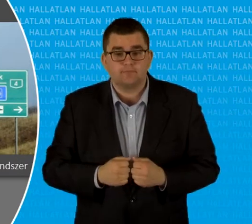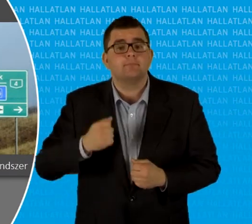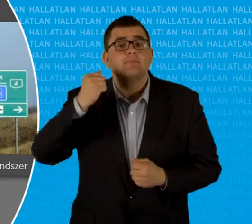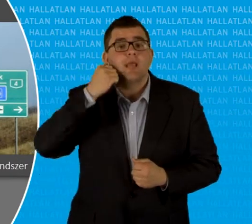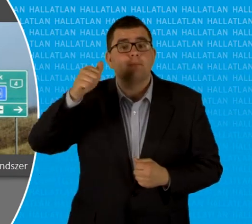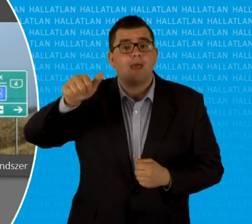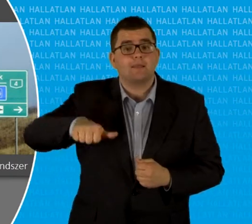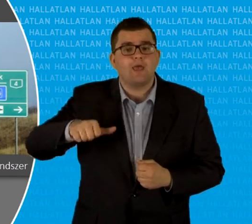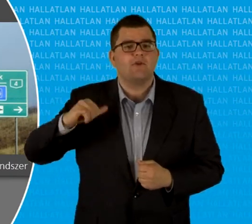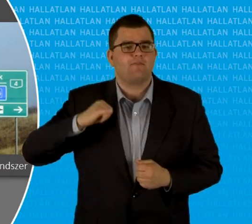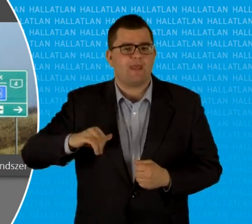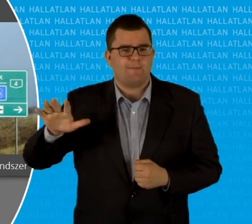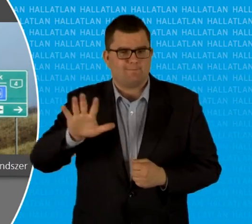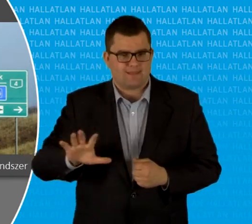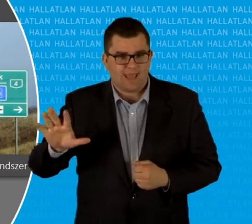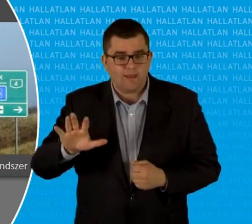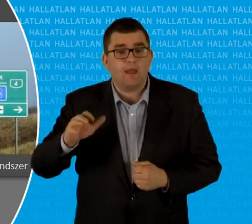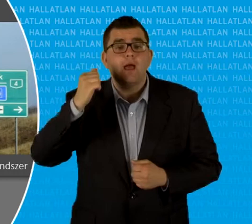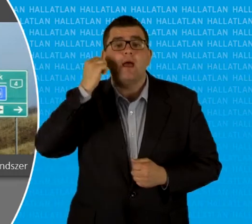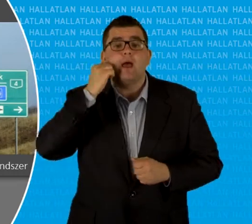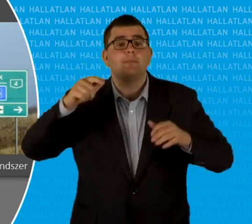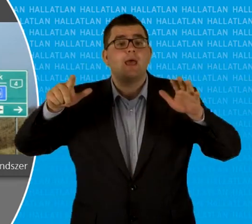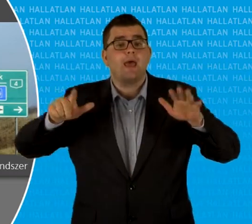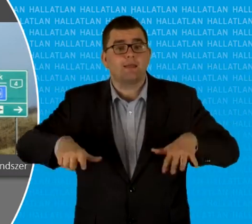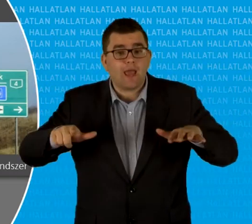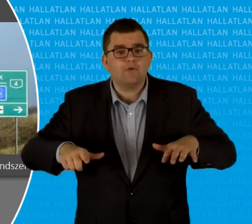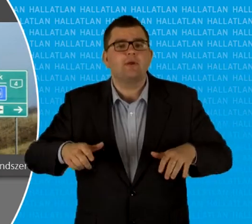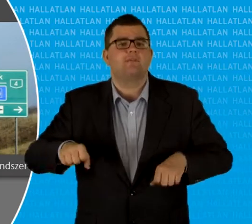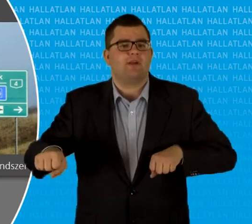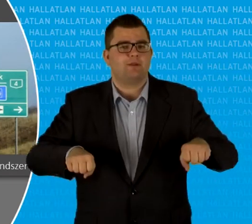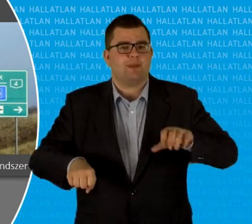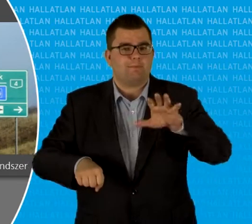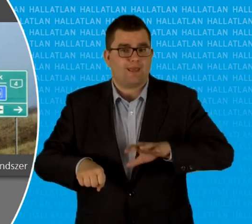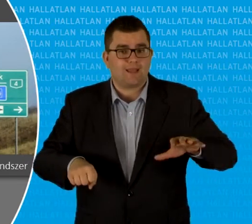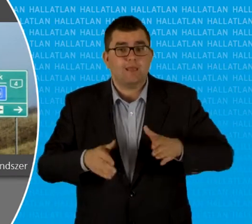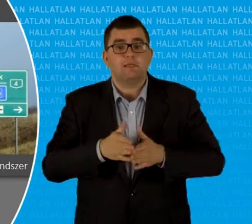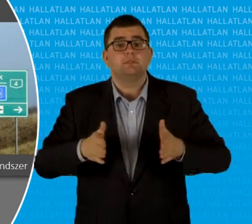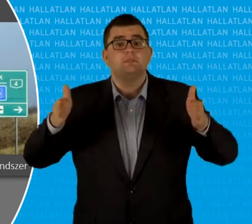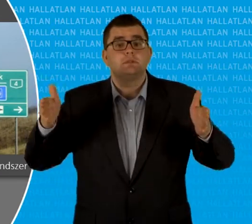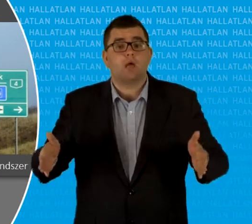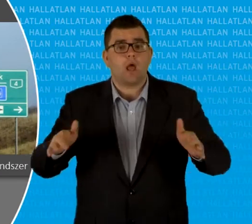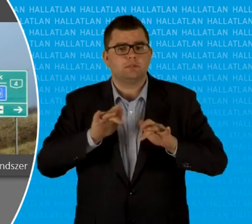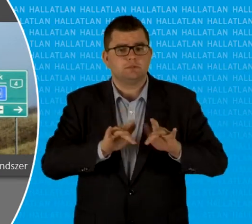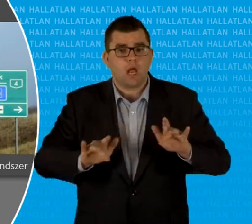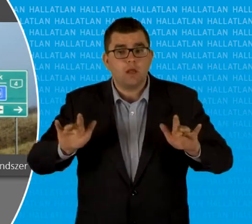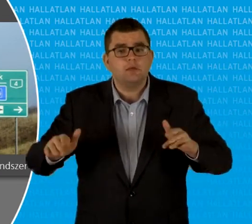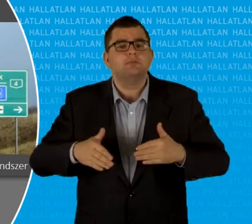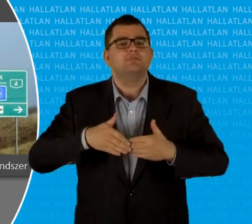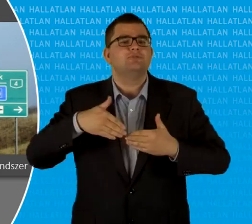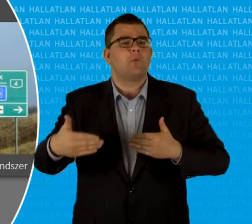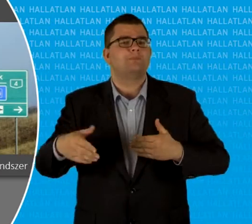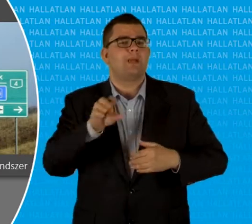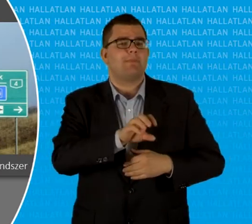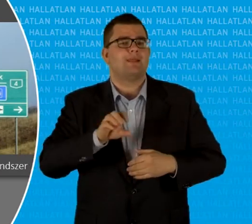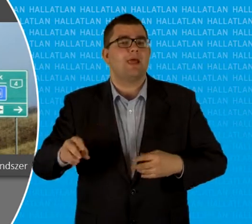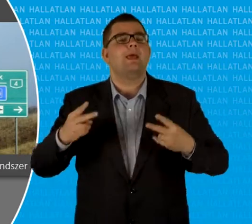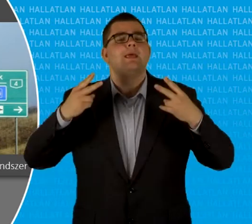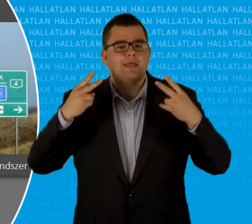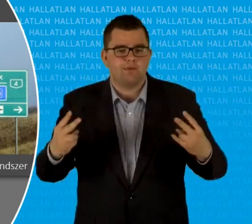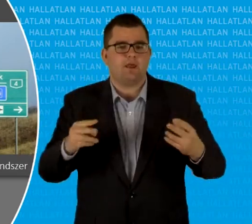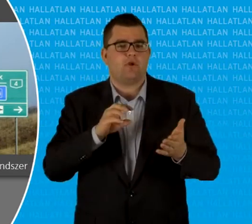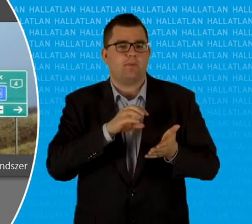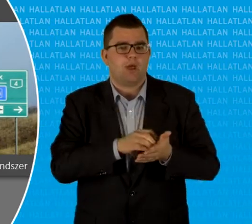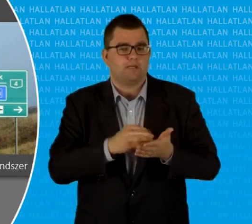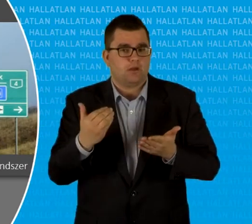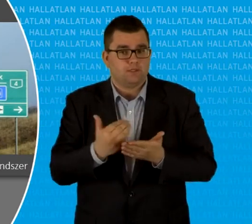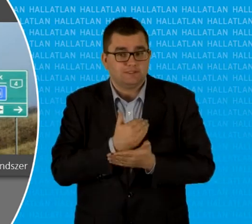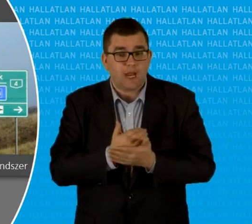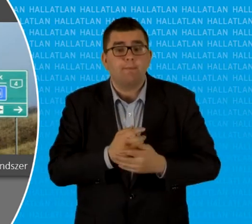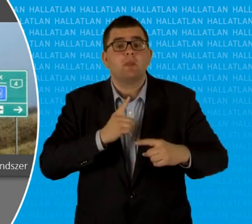Az M1-es Fejér megyei és az M7-es Veszprém megyei szakaszai a szomszédos megyékre érvényes matricákkal használhatóak,